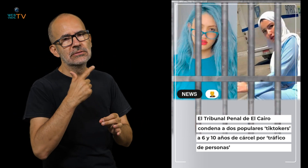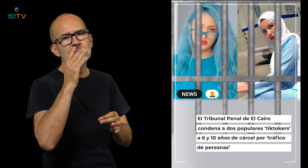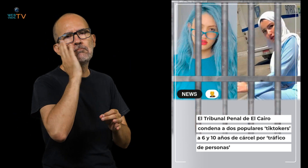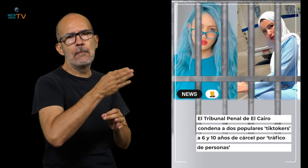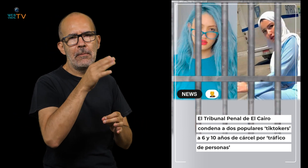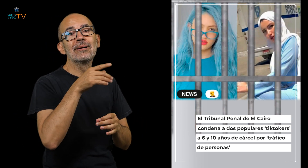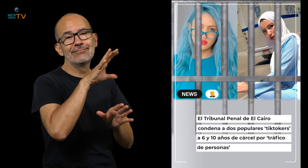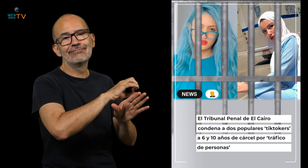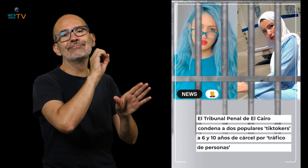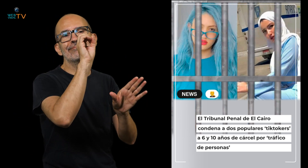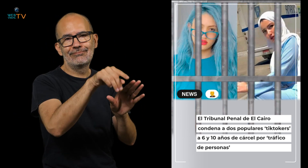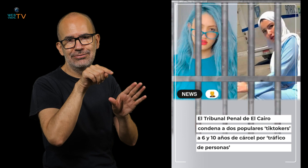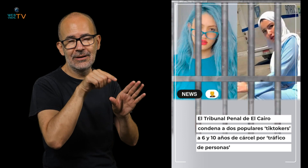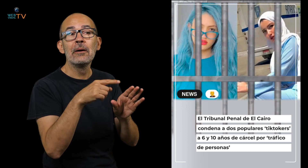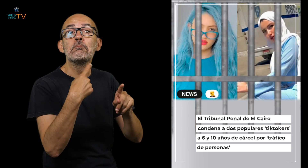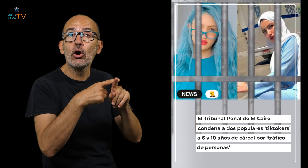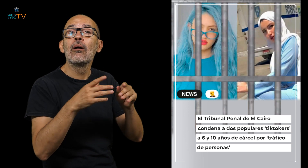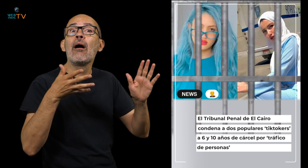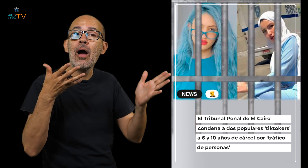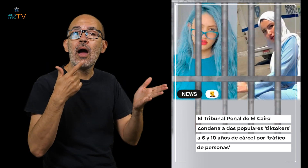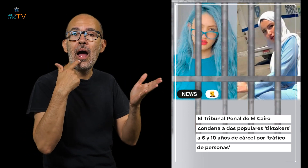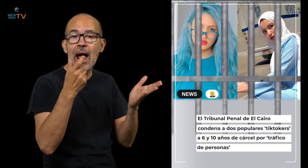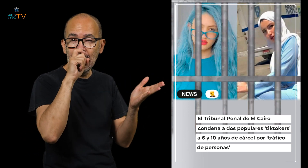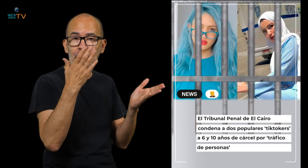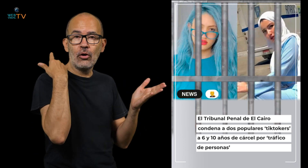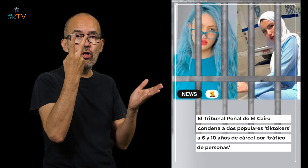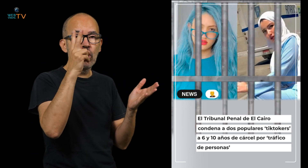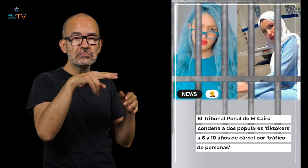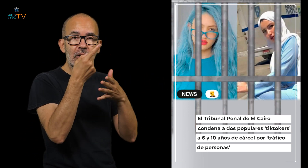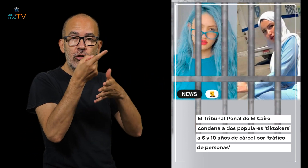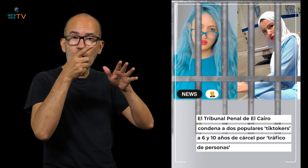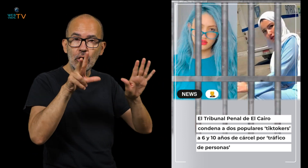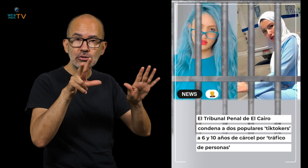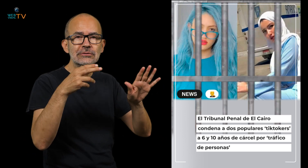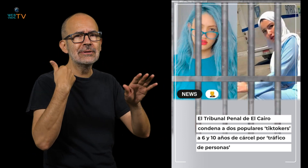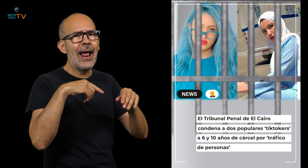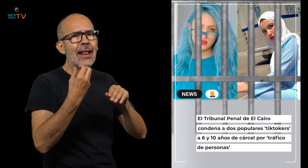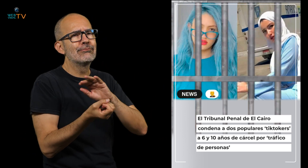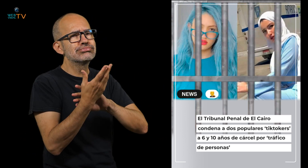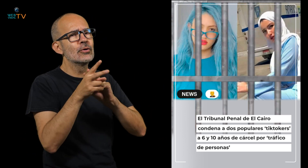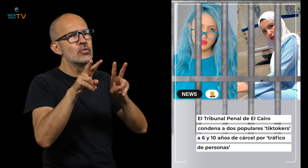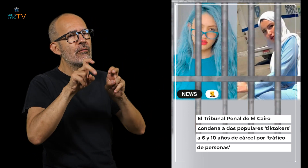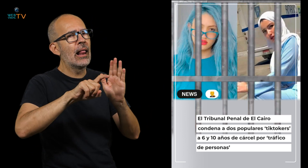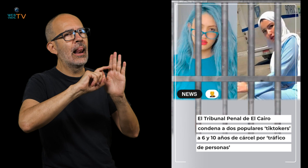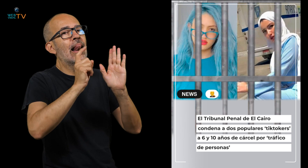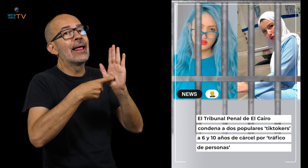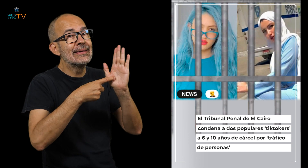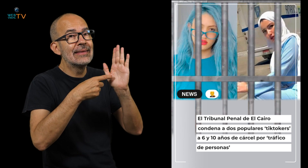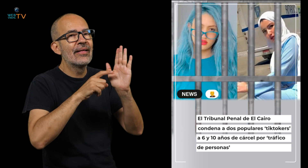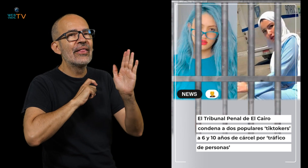Los cargos contra todas ellas fueron presentados bajo las disposiciones